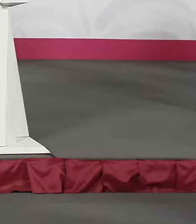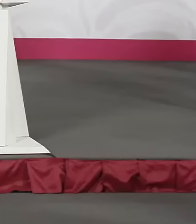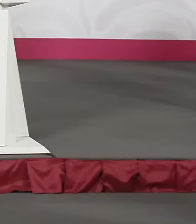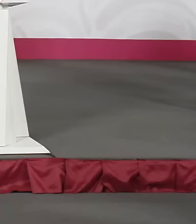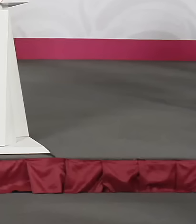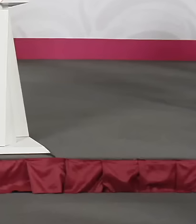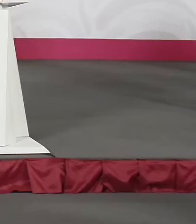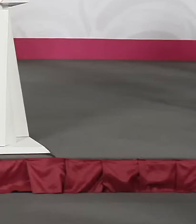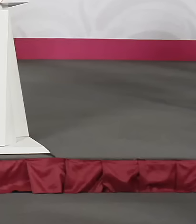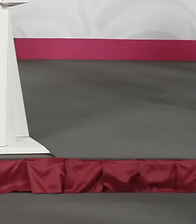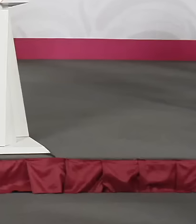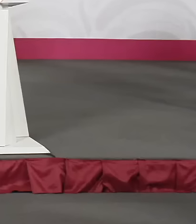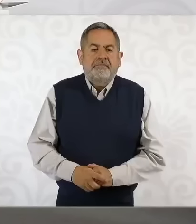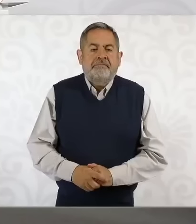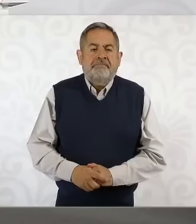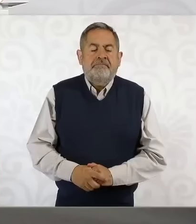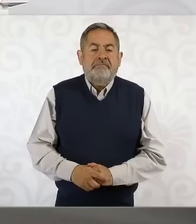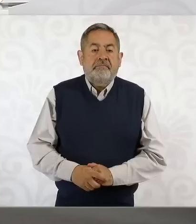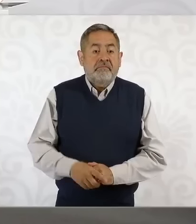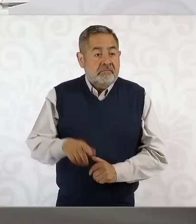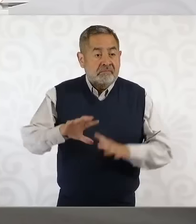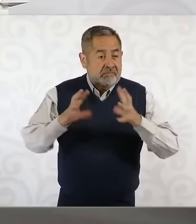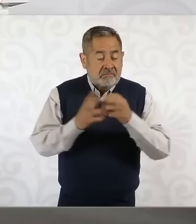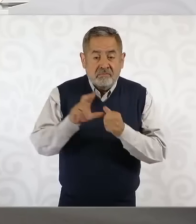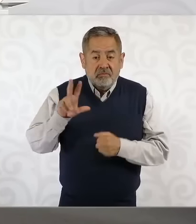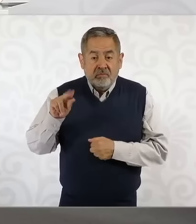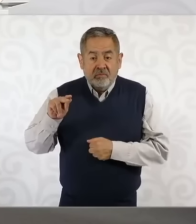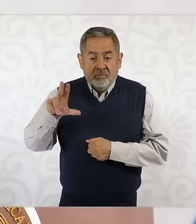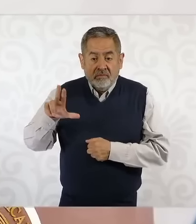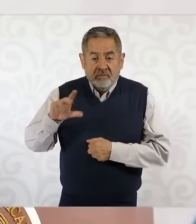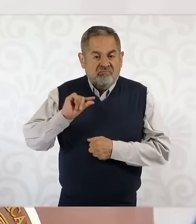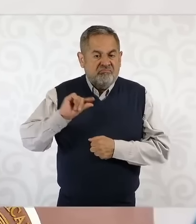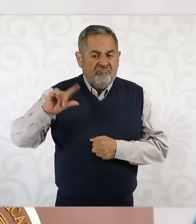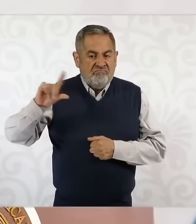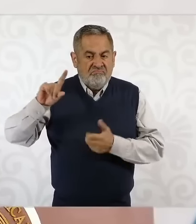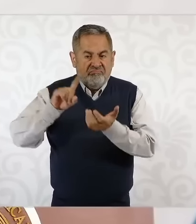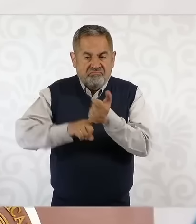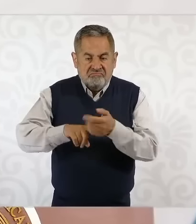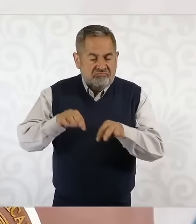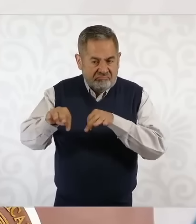Con esta operación suman más de 85 funcionarios y exfuncionarios detenidos, entre ellos siete